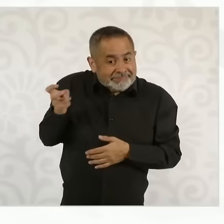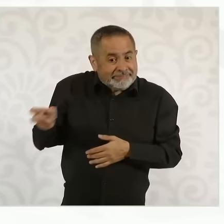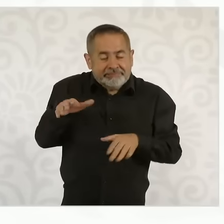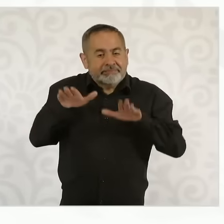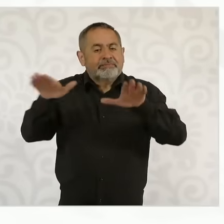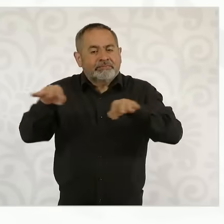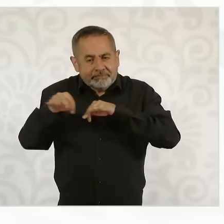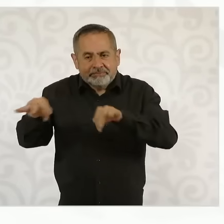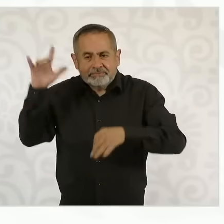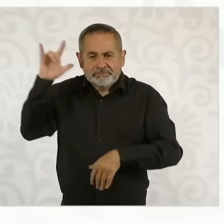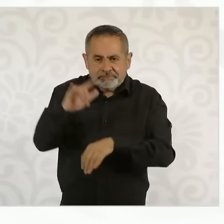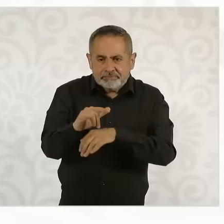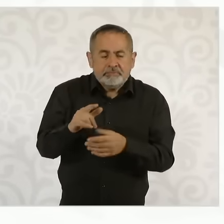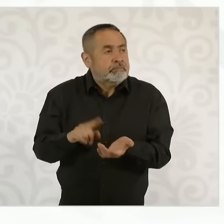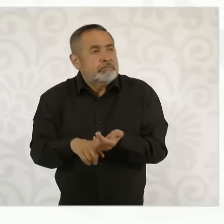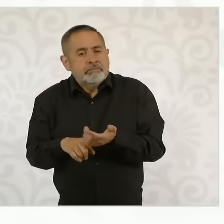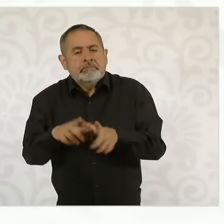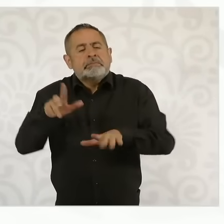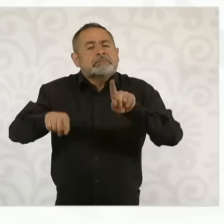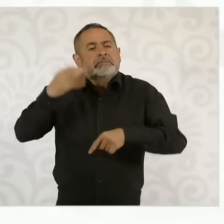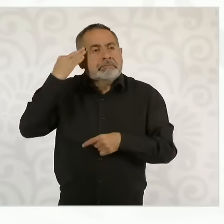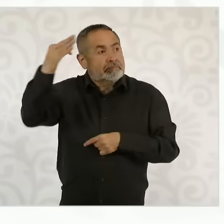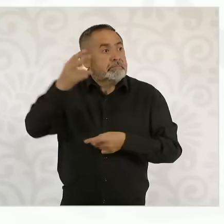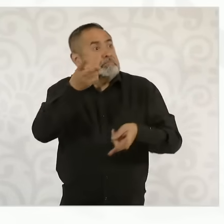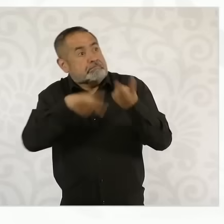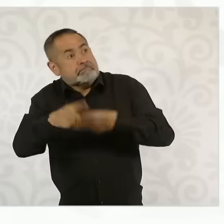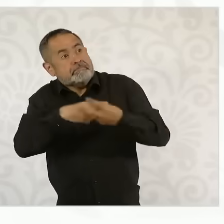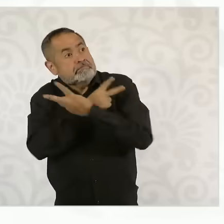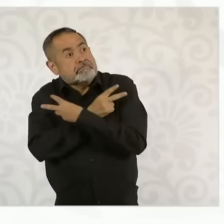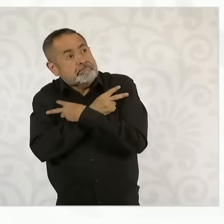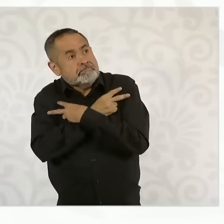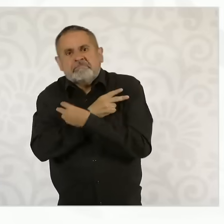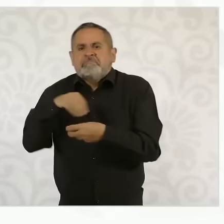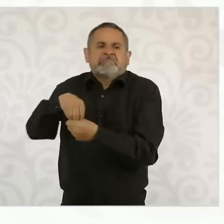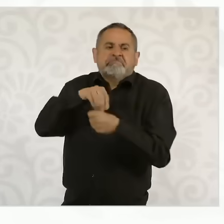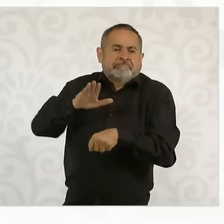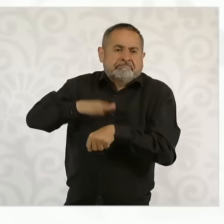regularmente en función de las temporadas y en la próxima temporada invernal se espera que se